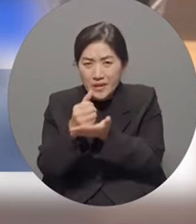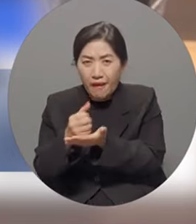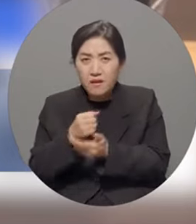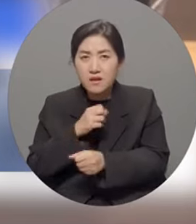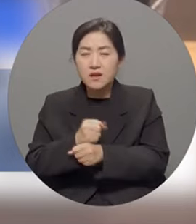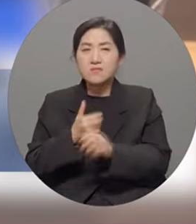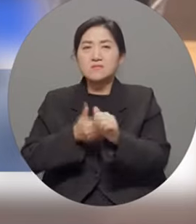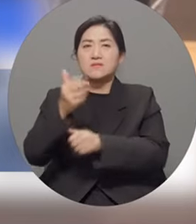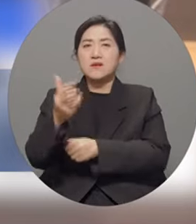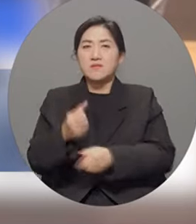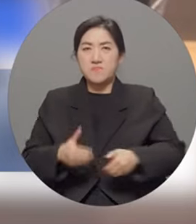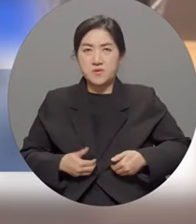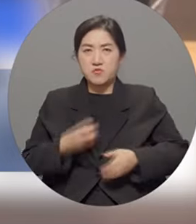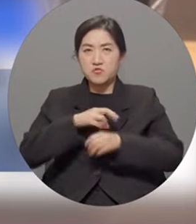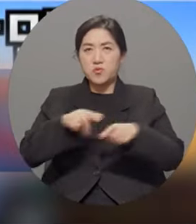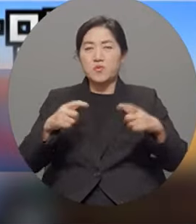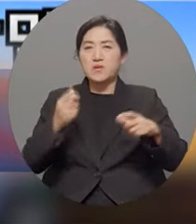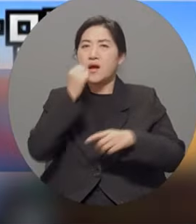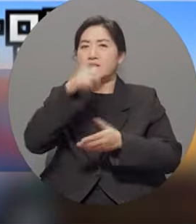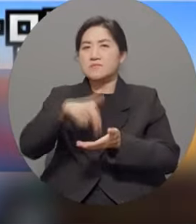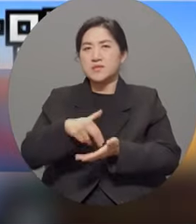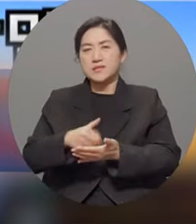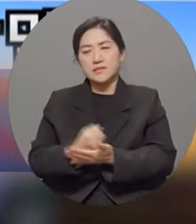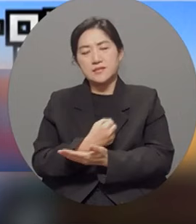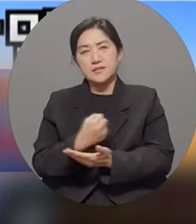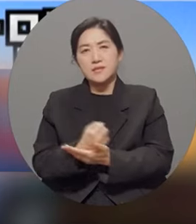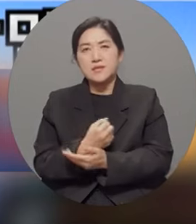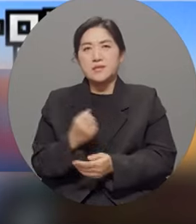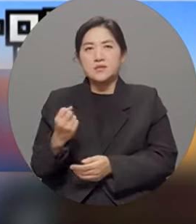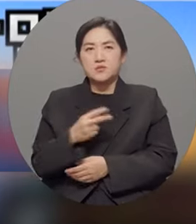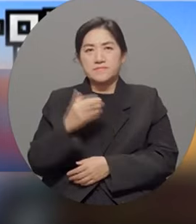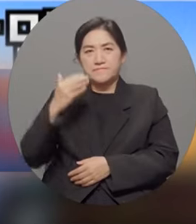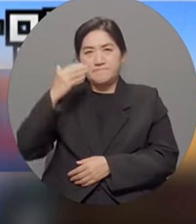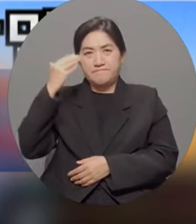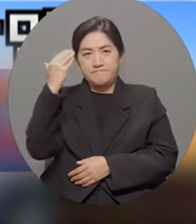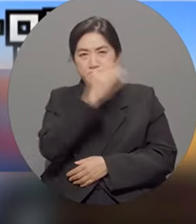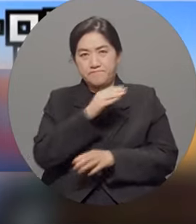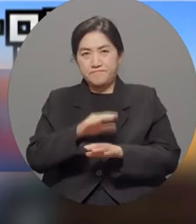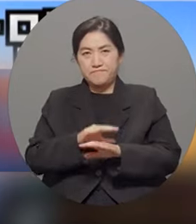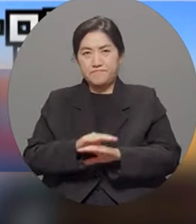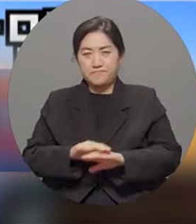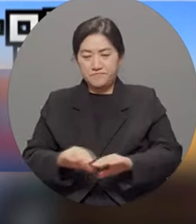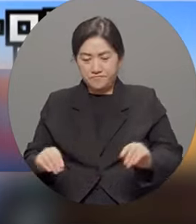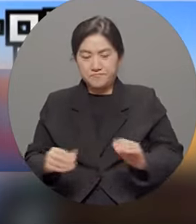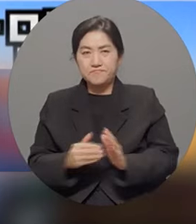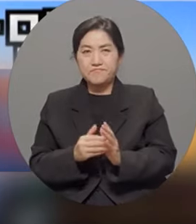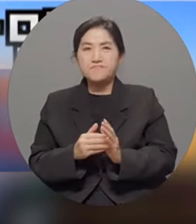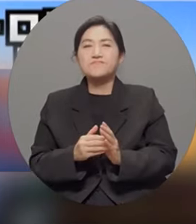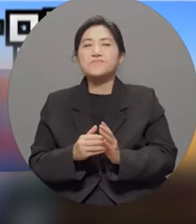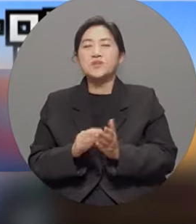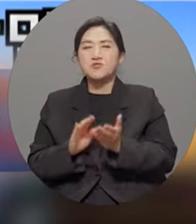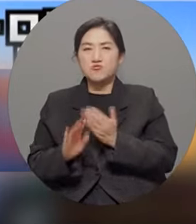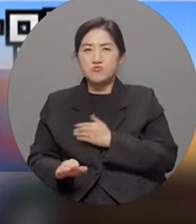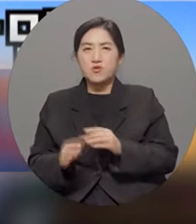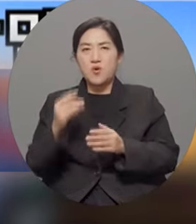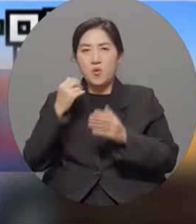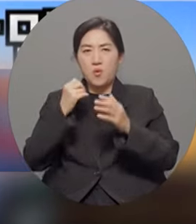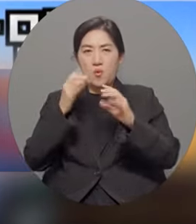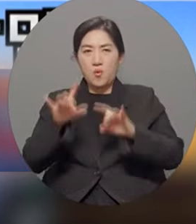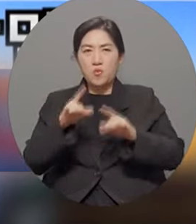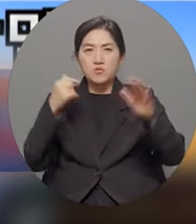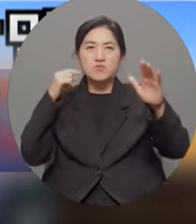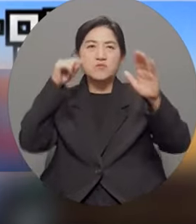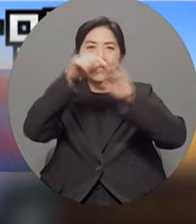영끌 해서 한 석, 한 석을 승리해야 되는 수도권 지역의 후보로서는 아쉽죠.